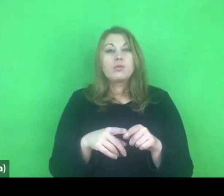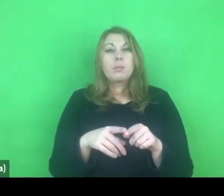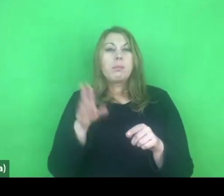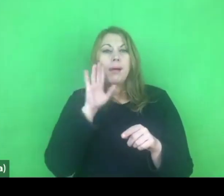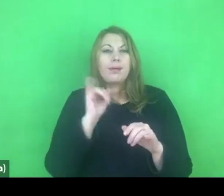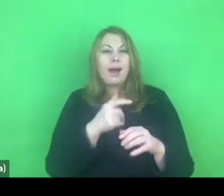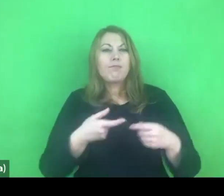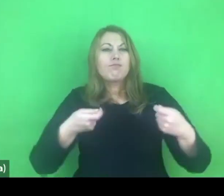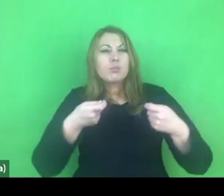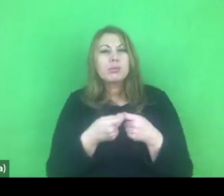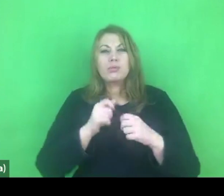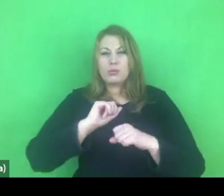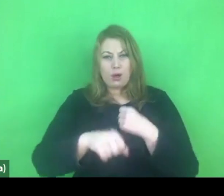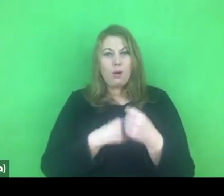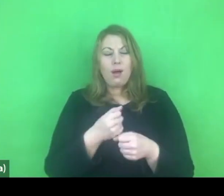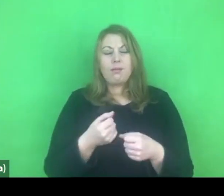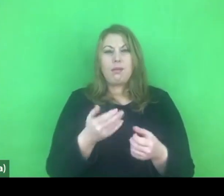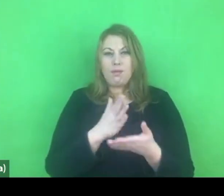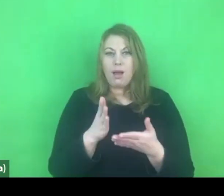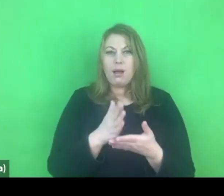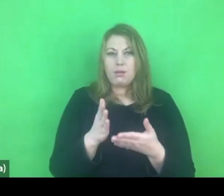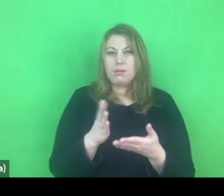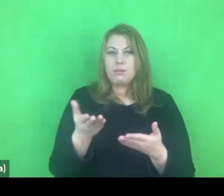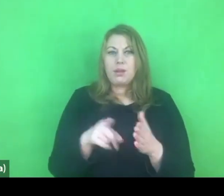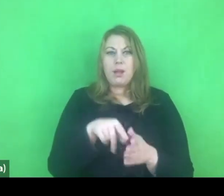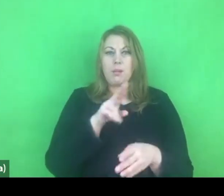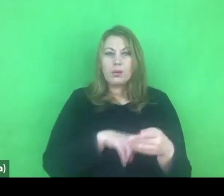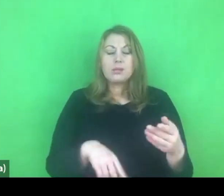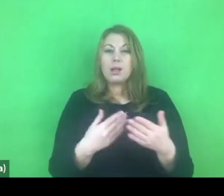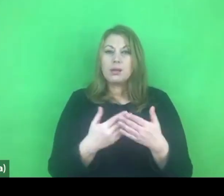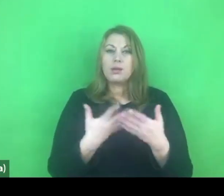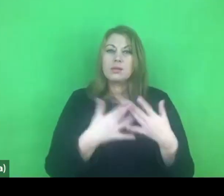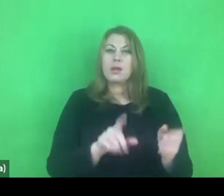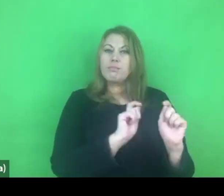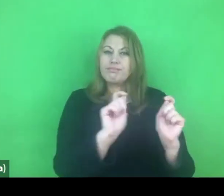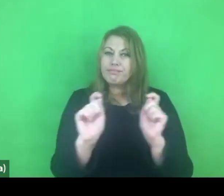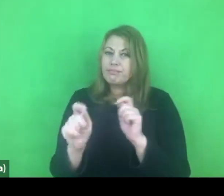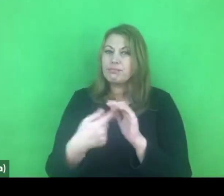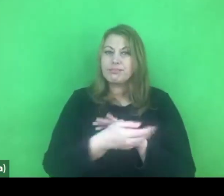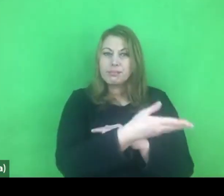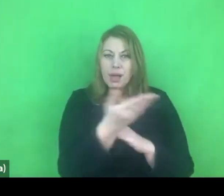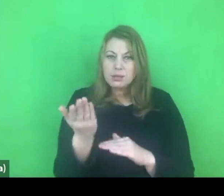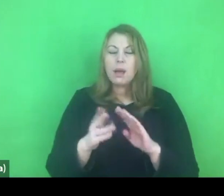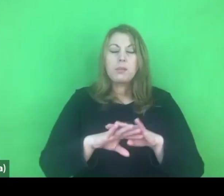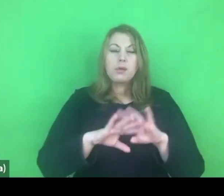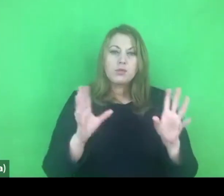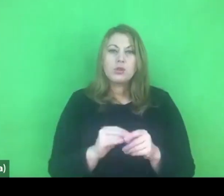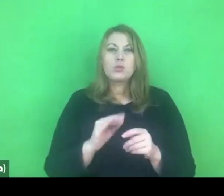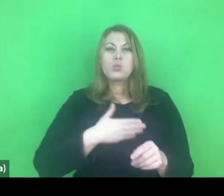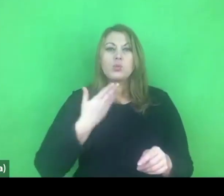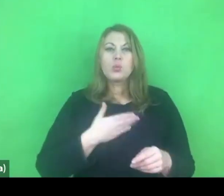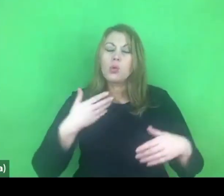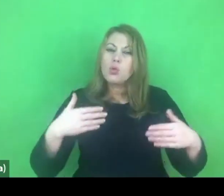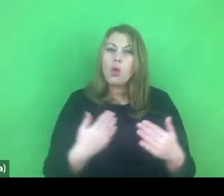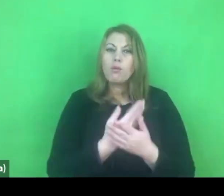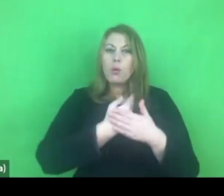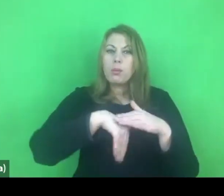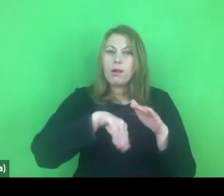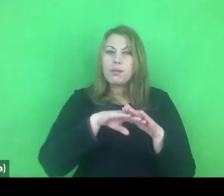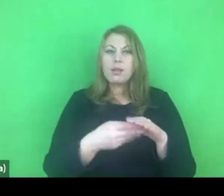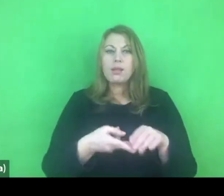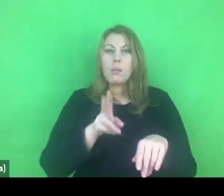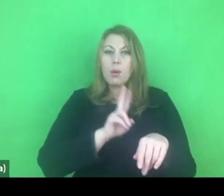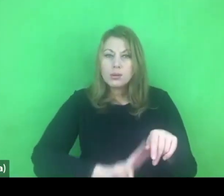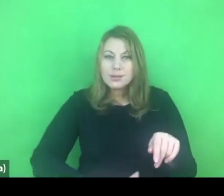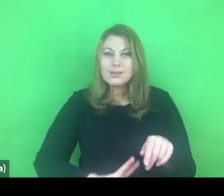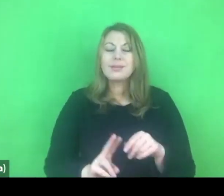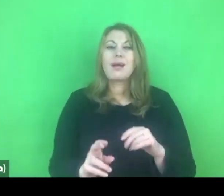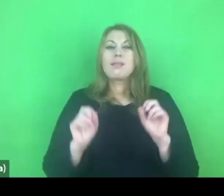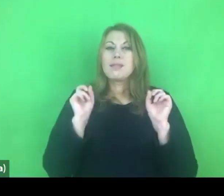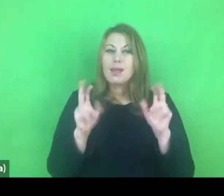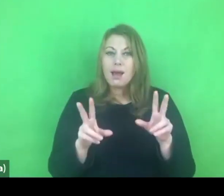Jeśli mogę zaapelować do Państwa, to też chciałabym żebyśmy wszyscy mieli poczucie, że te nowe uprawnienia dla policji są korzystne dla